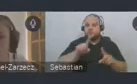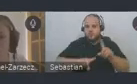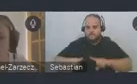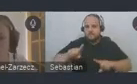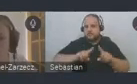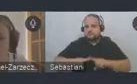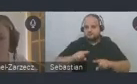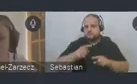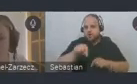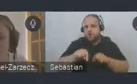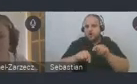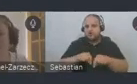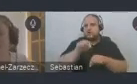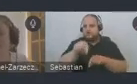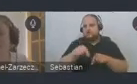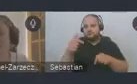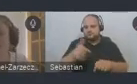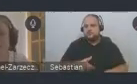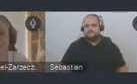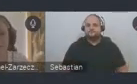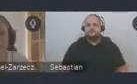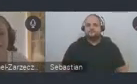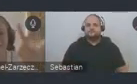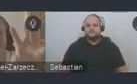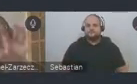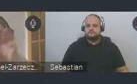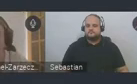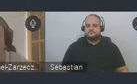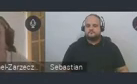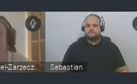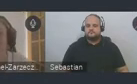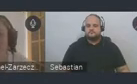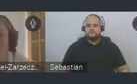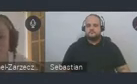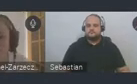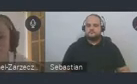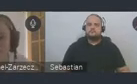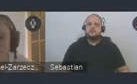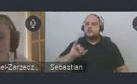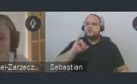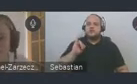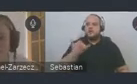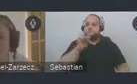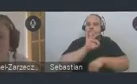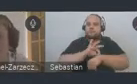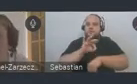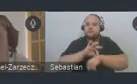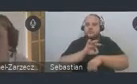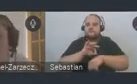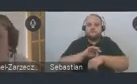To też się nam pojawiało. I jak zaprojektować sobie taki pierwszy warsztat.